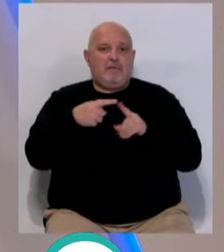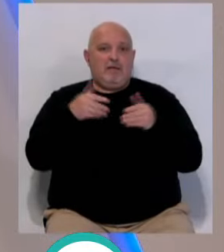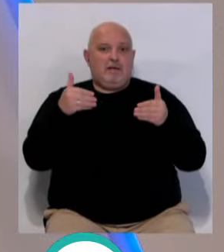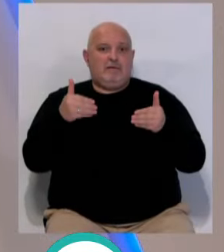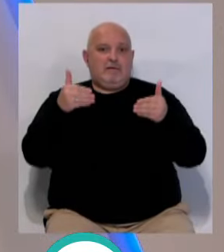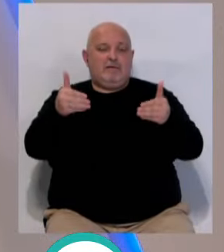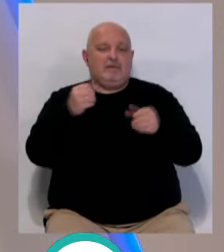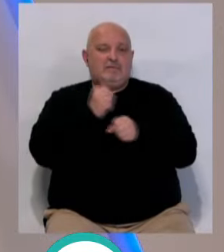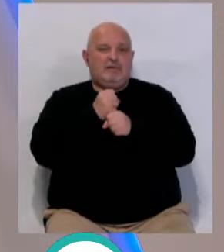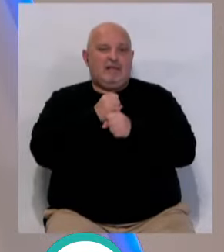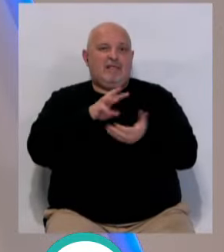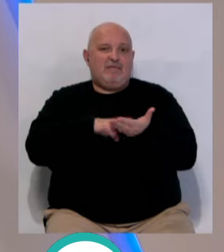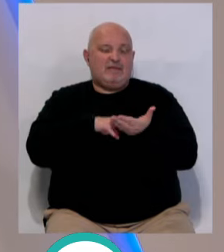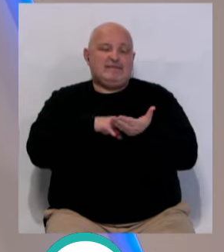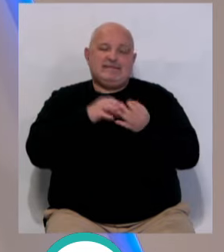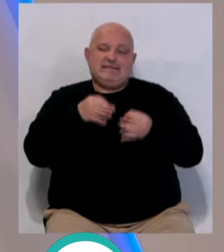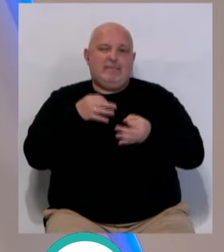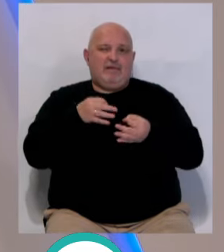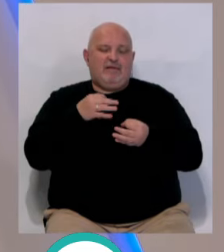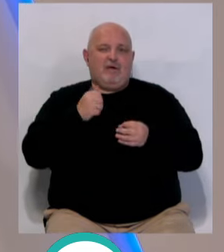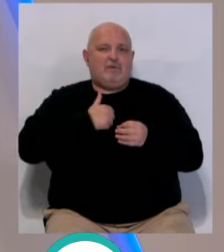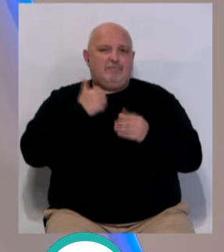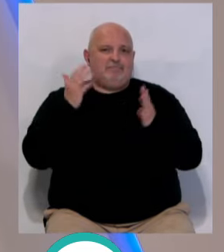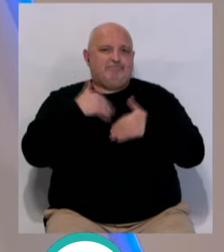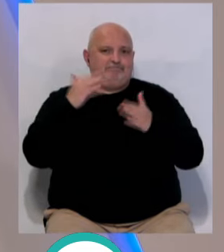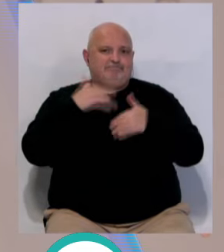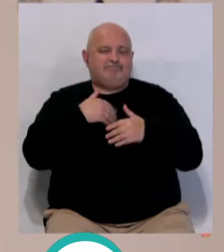trabaja tanto en defensa siempre se le van las oportunidades Claro porque son muchos metros